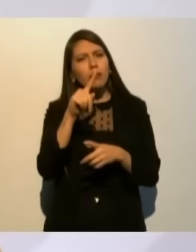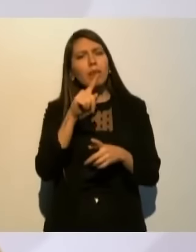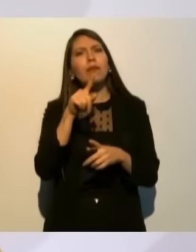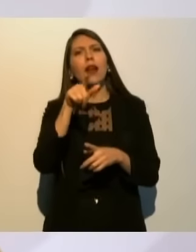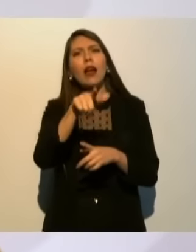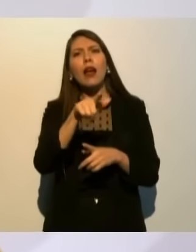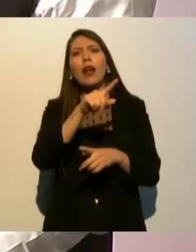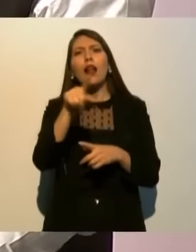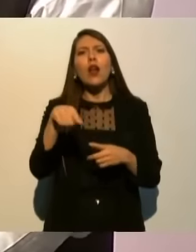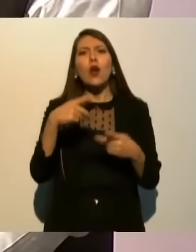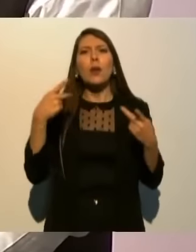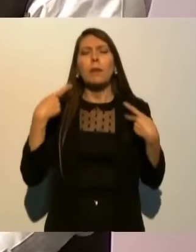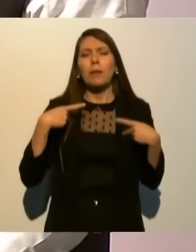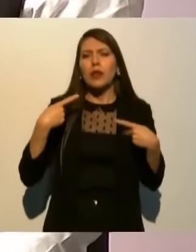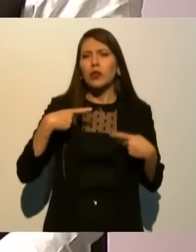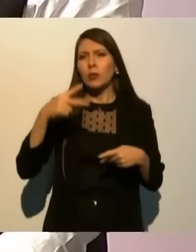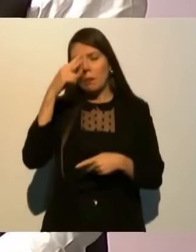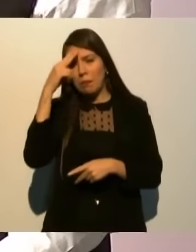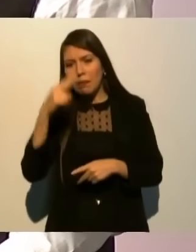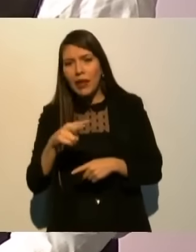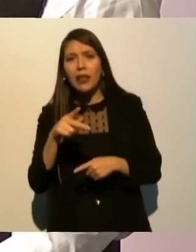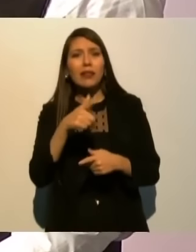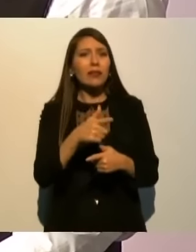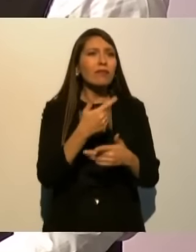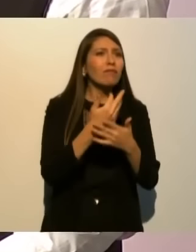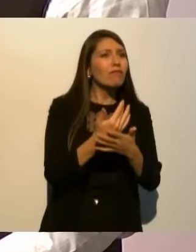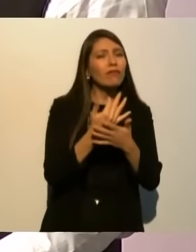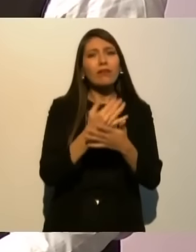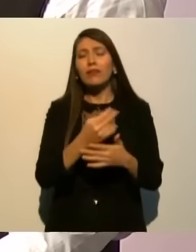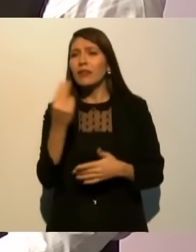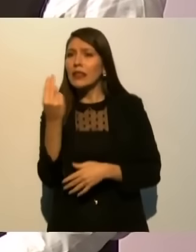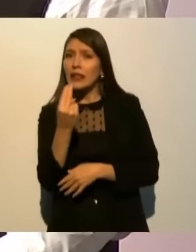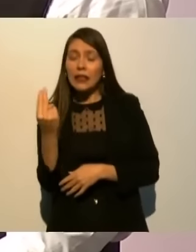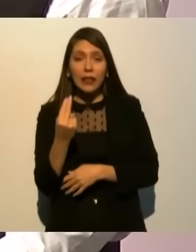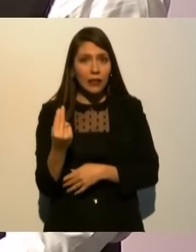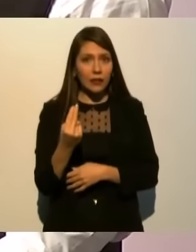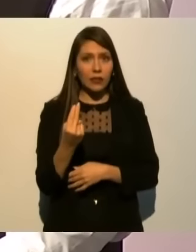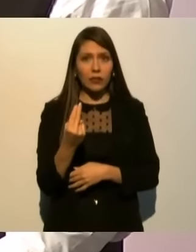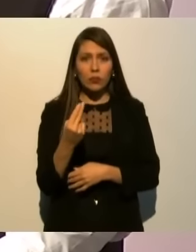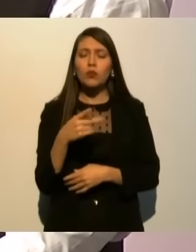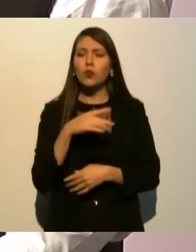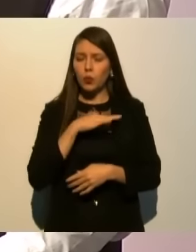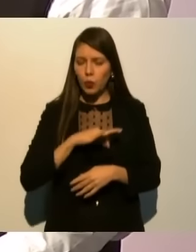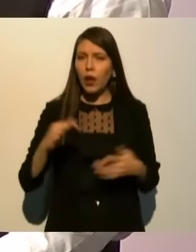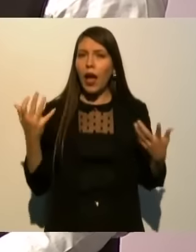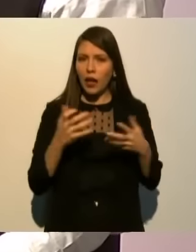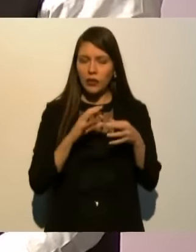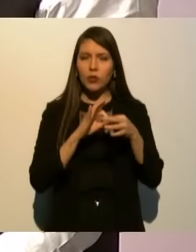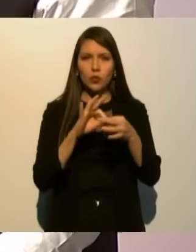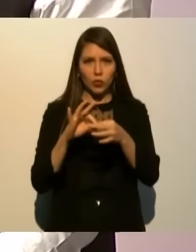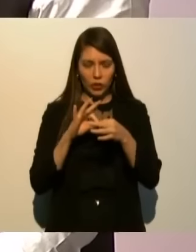y espera de todas nosotras y de todos nosotros quiero compartirles que antes del inicio del